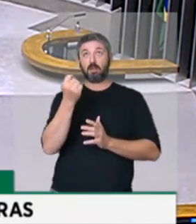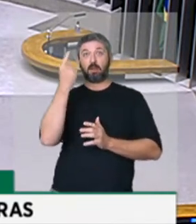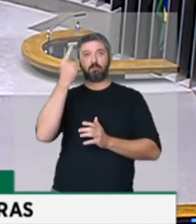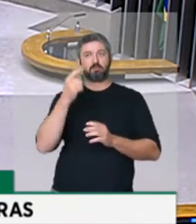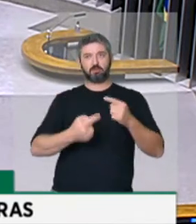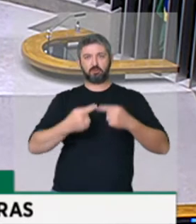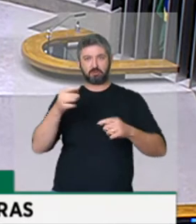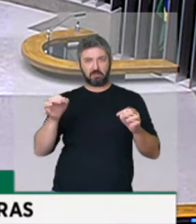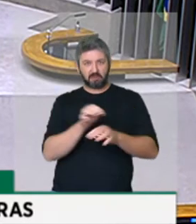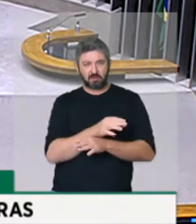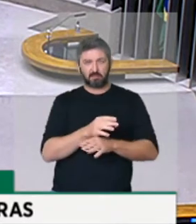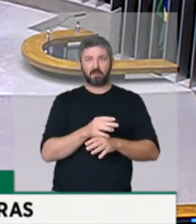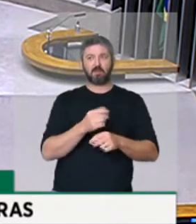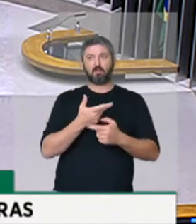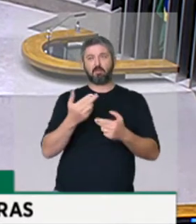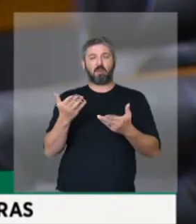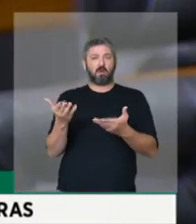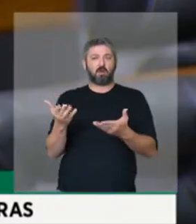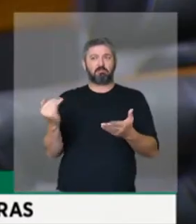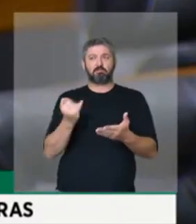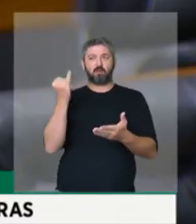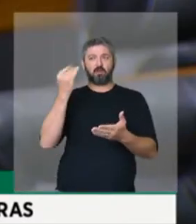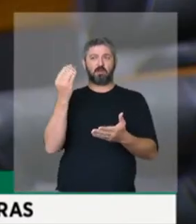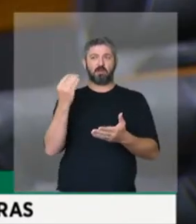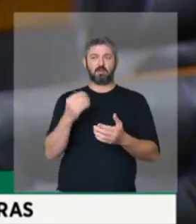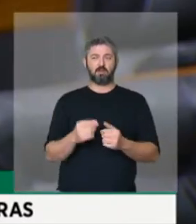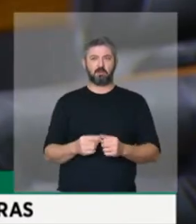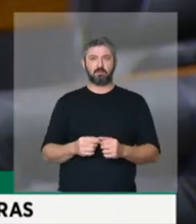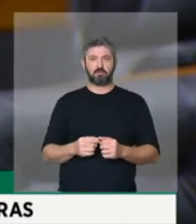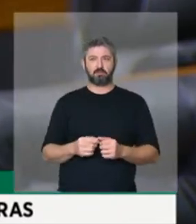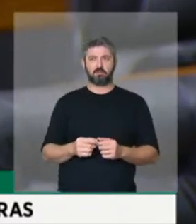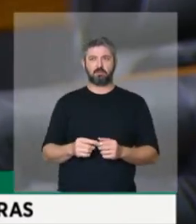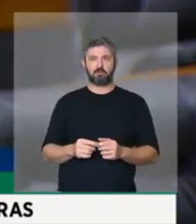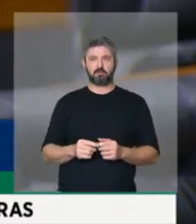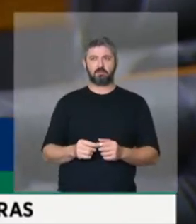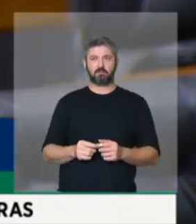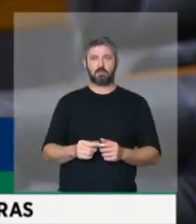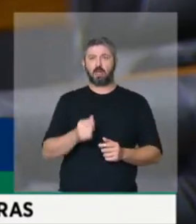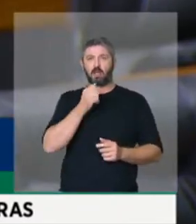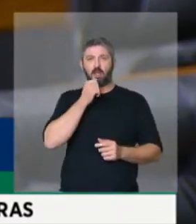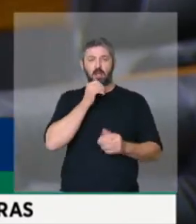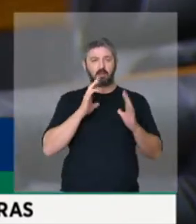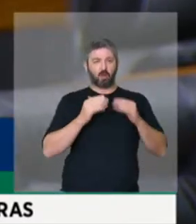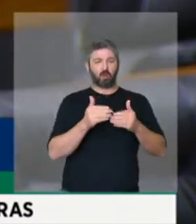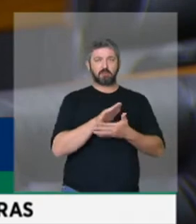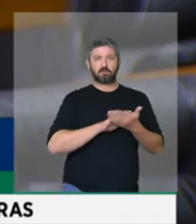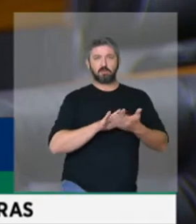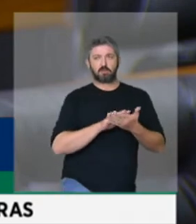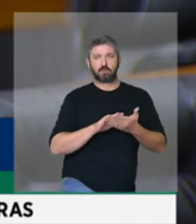OBRIGADO. COMO ORIENTA O PSDB? -- [DEPUTADO]: PSDB ORIENTA SIM, SENHOR PRESIDENTE. [PRESIDENTE]: PSB? -- [DEPUTADO]: SENHOR PRESIDENTE, O PSB É PELA